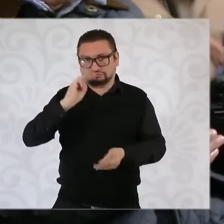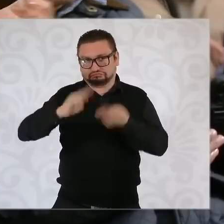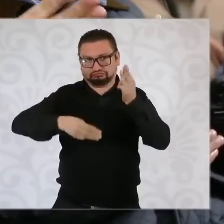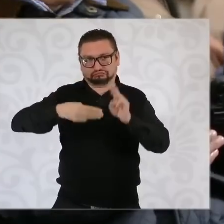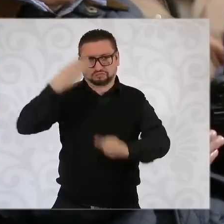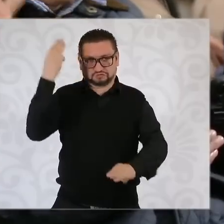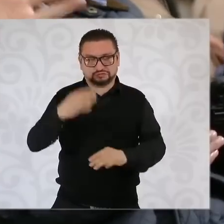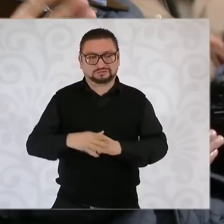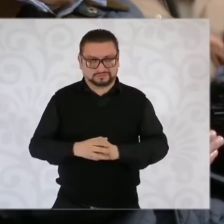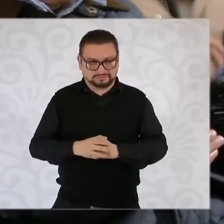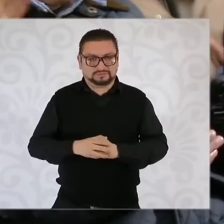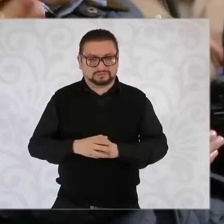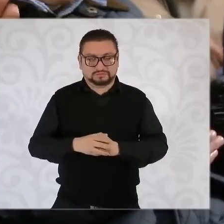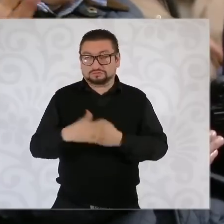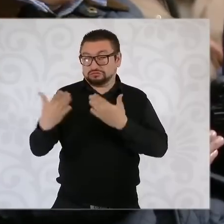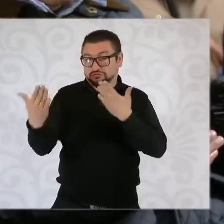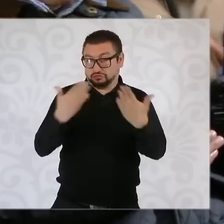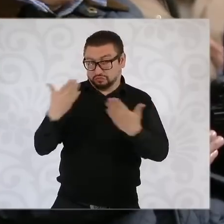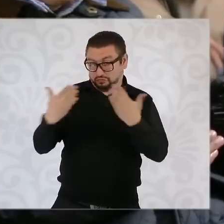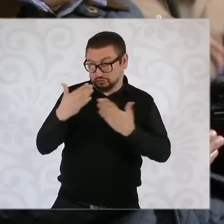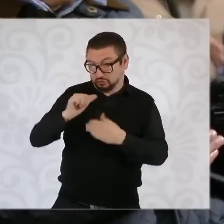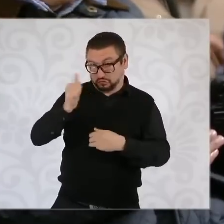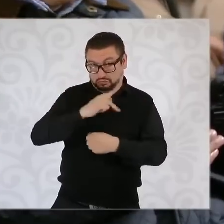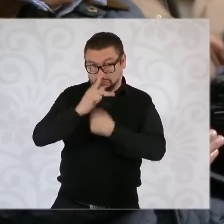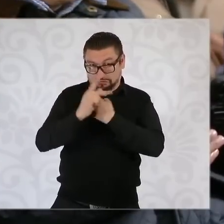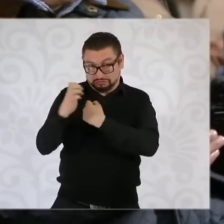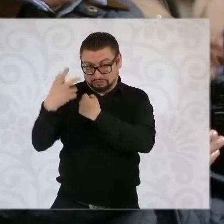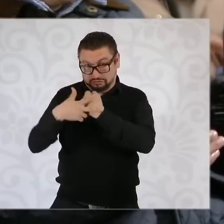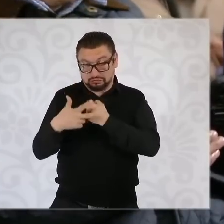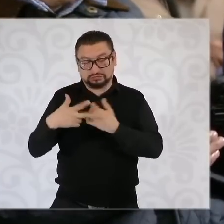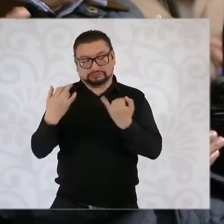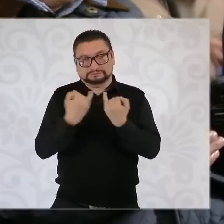de comparación con países de Europa en ese sentido presidenta pues pareciera que